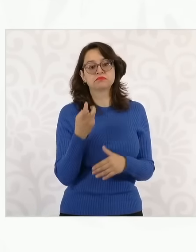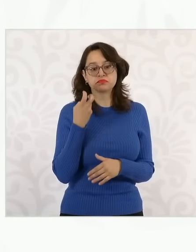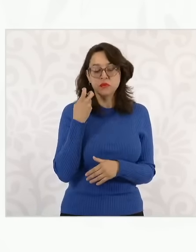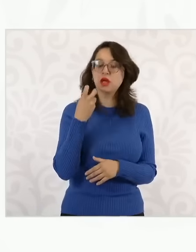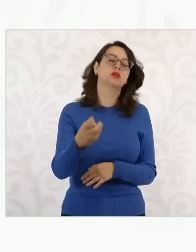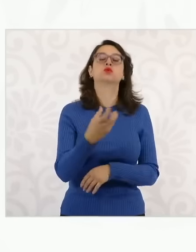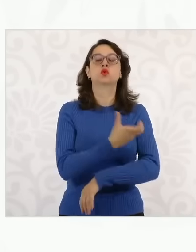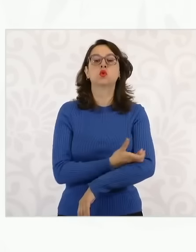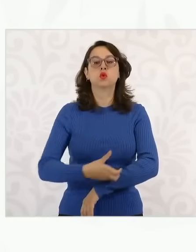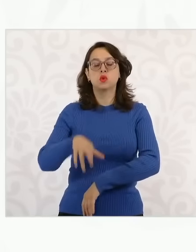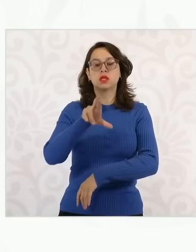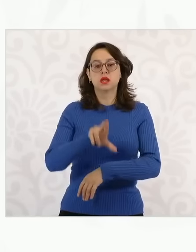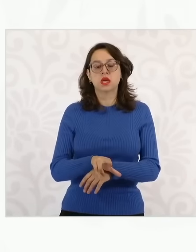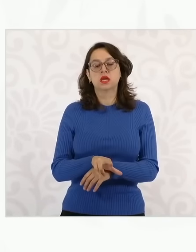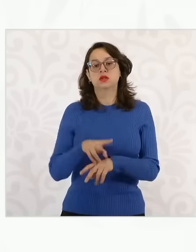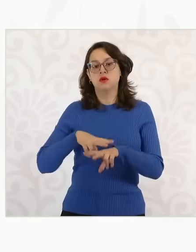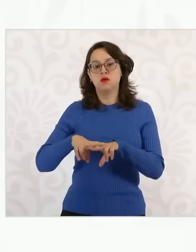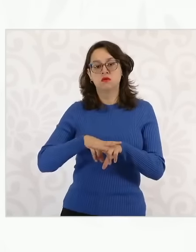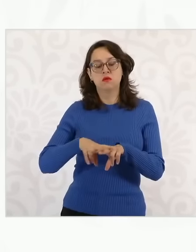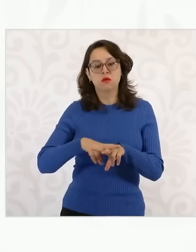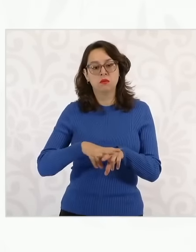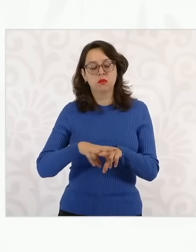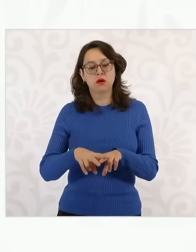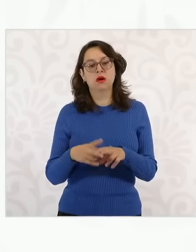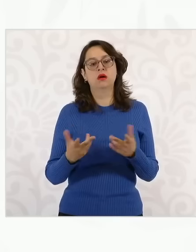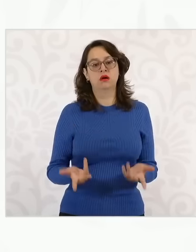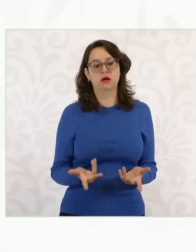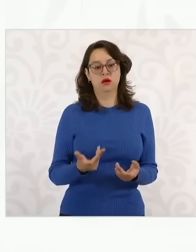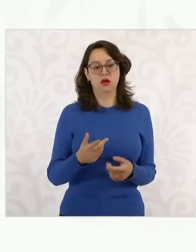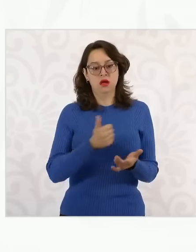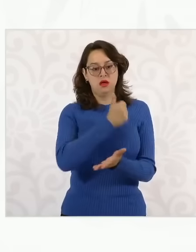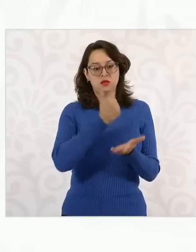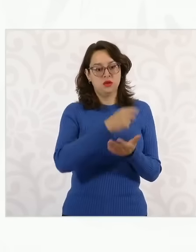con nuestros compañeros de la Agencia Ferroviaria para los tramos Ciudad de México, Pachuca,